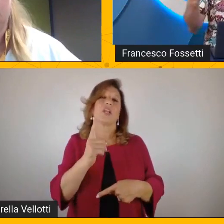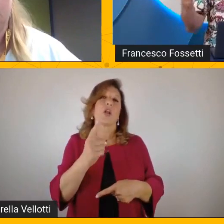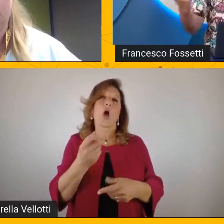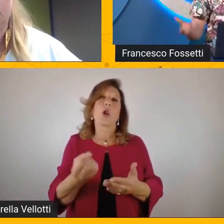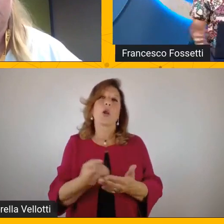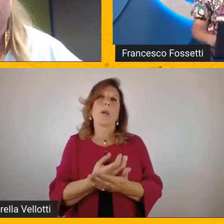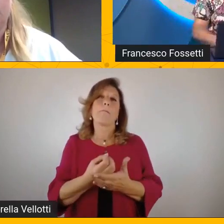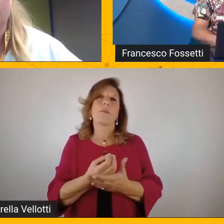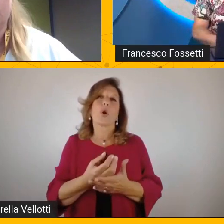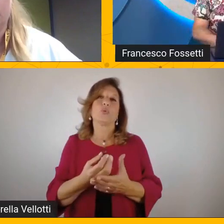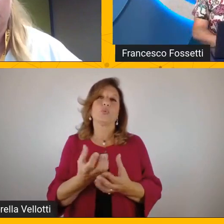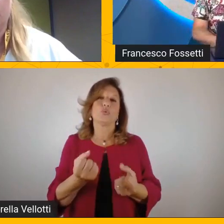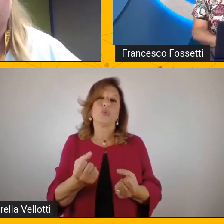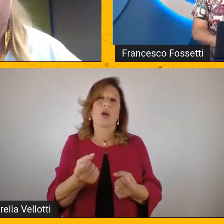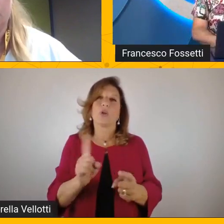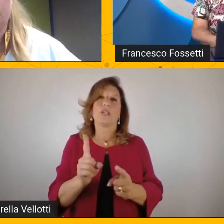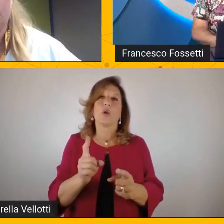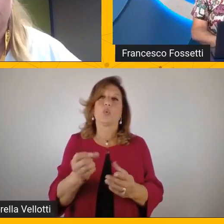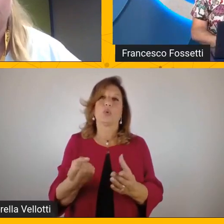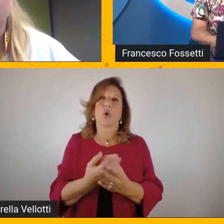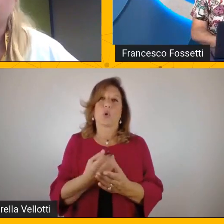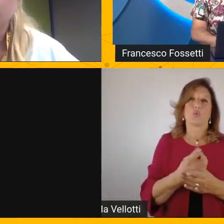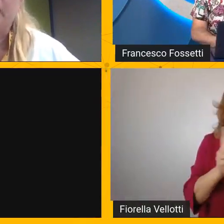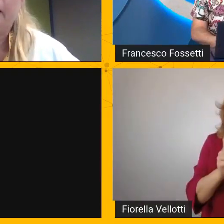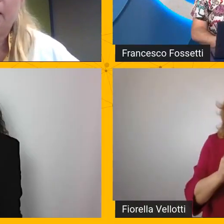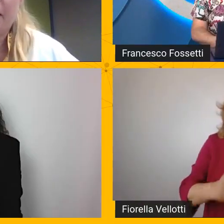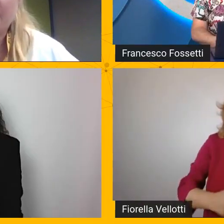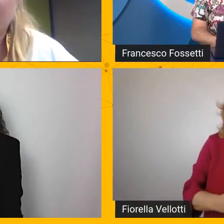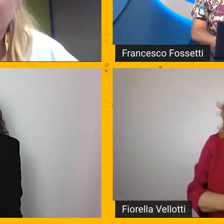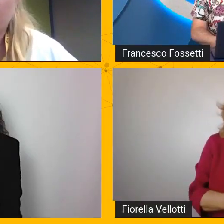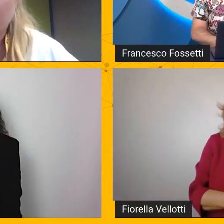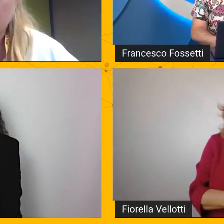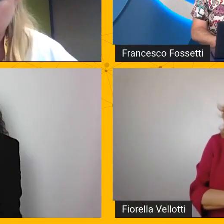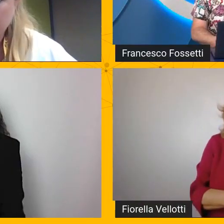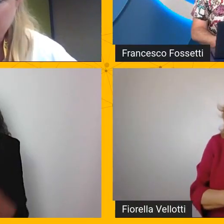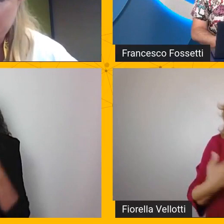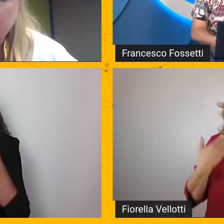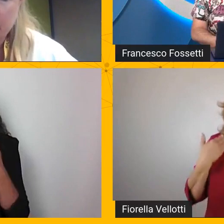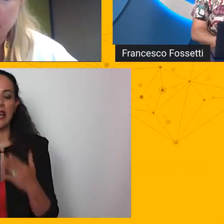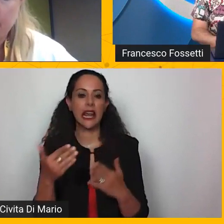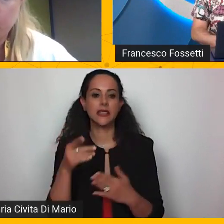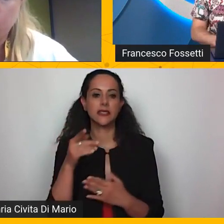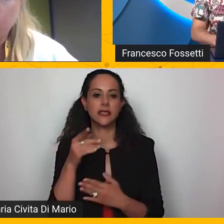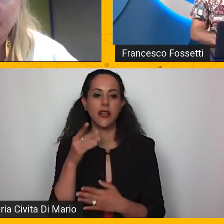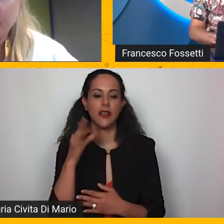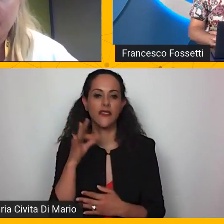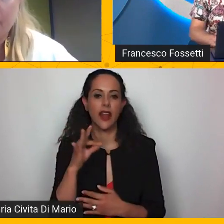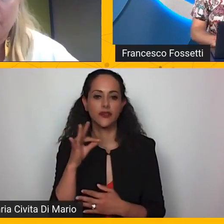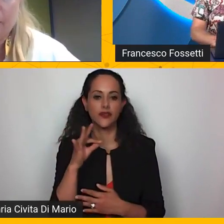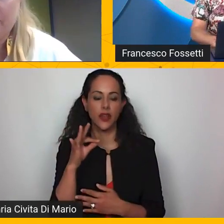utente che non produce contenuti non avviene ecco